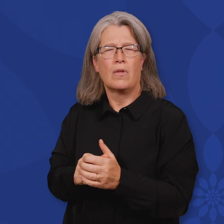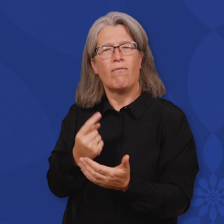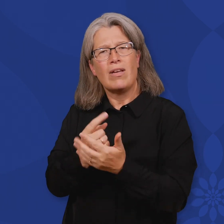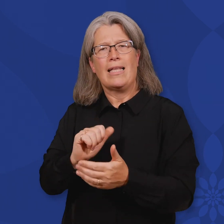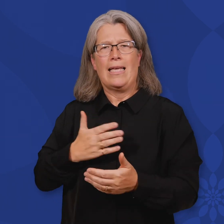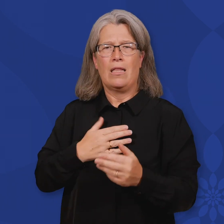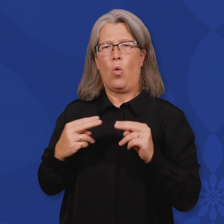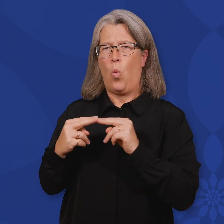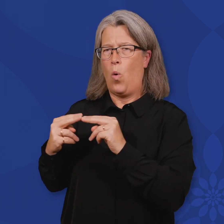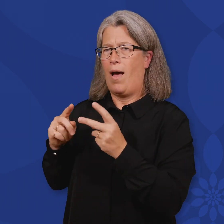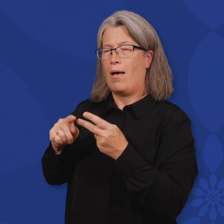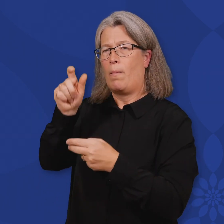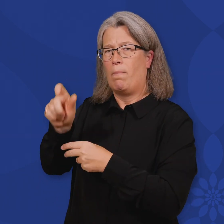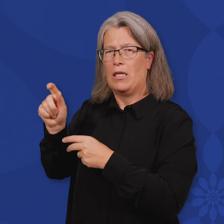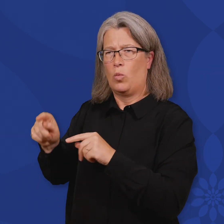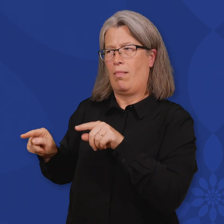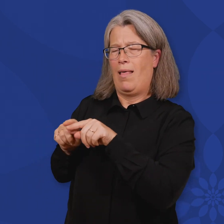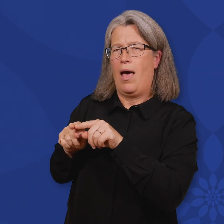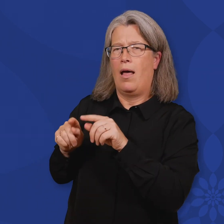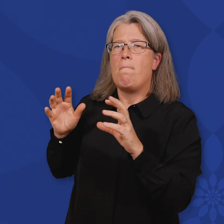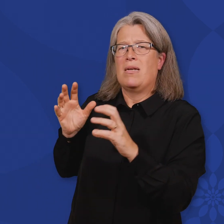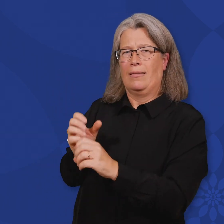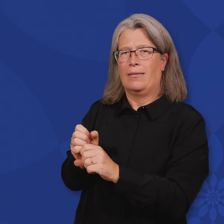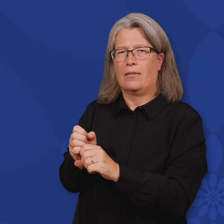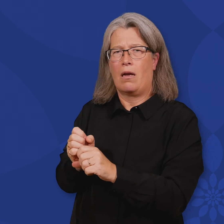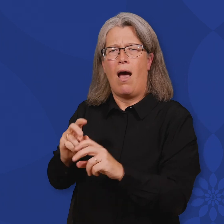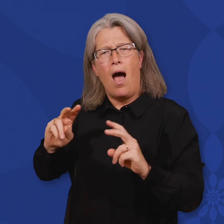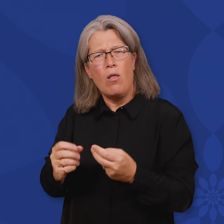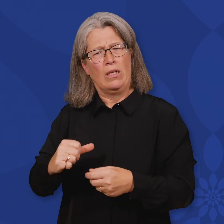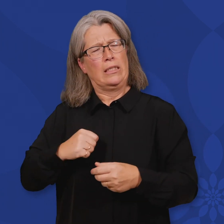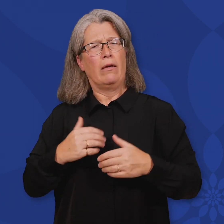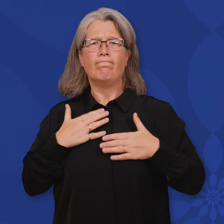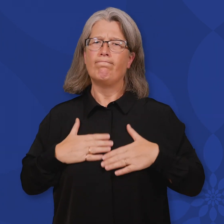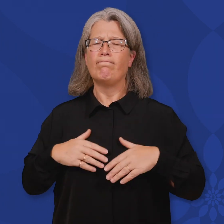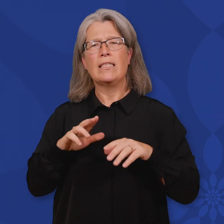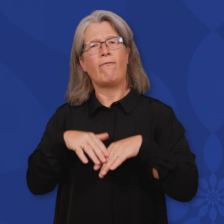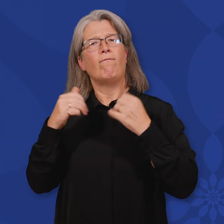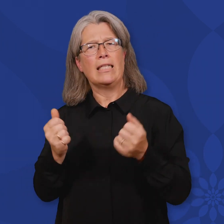Det är också viktigt att minska nära kontakter fast man känner sig frisk och -